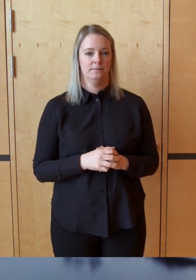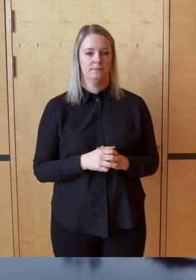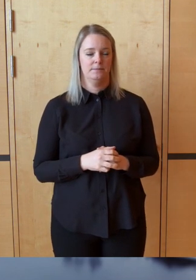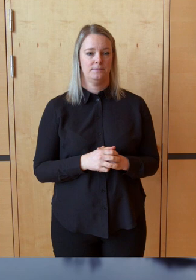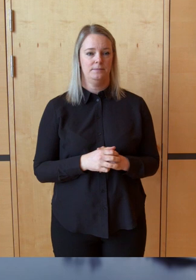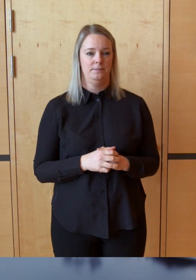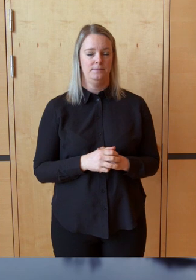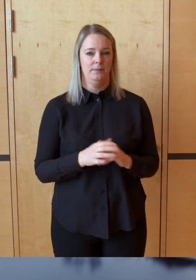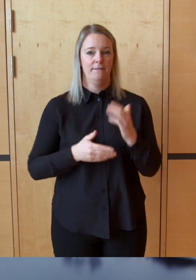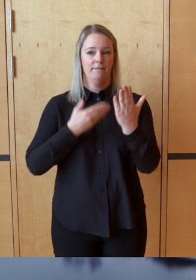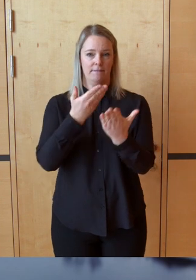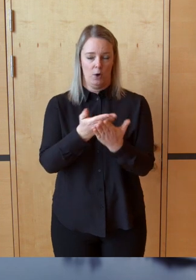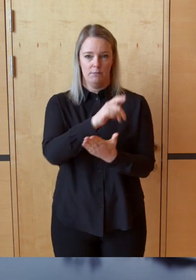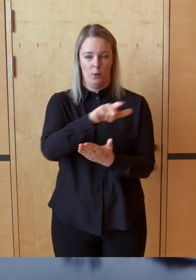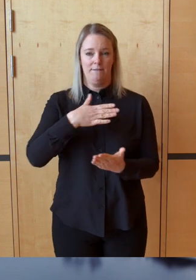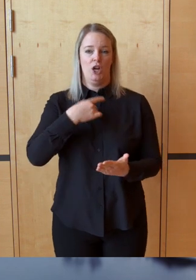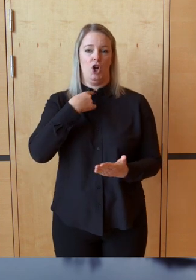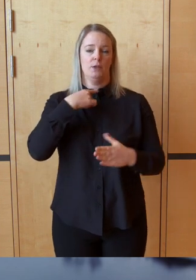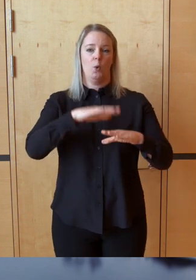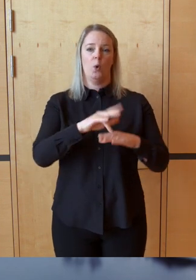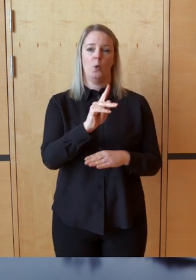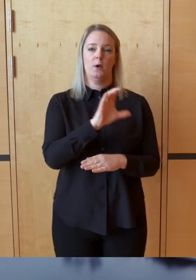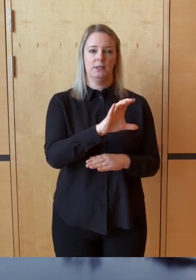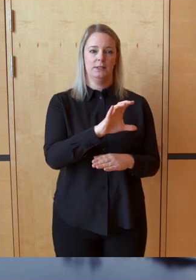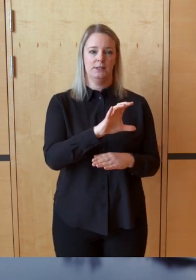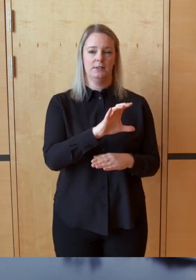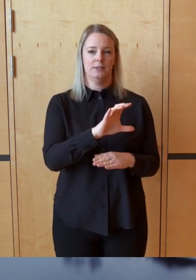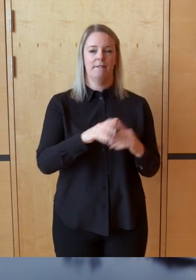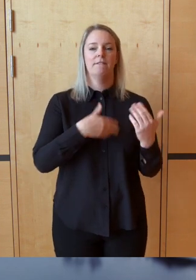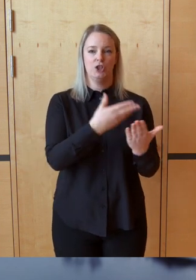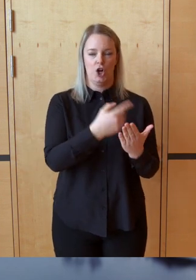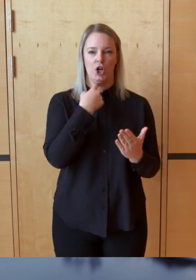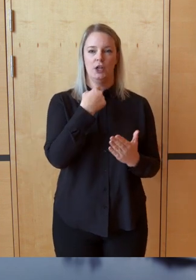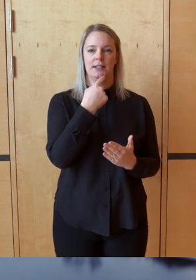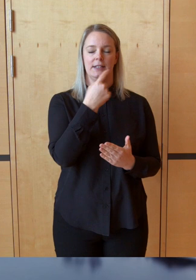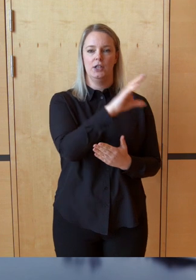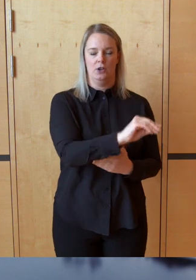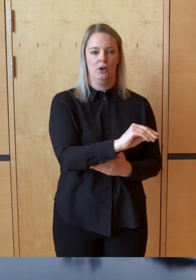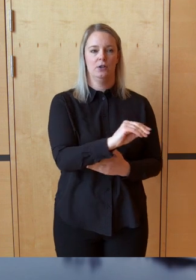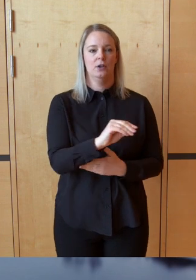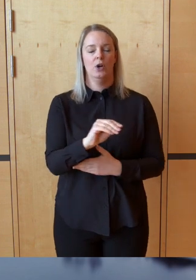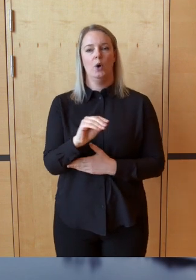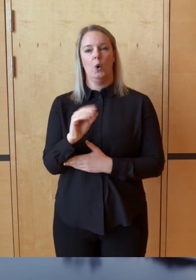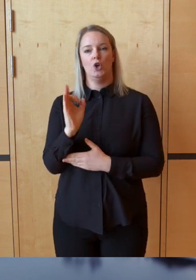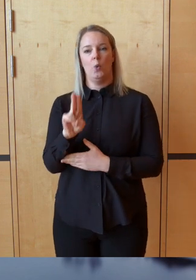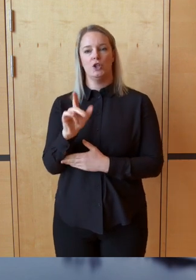Då föreslår jag att de som vill rösta på kommunstyrelsens förslag röstar jag de som röstar på Johans Rösta nej